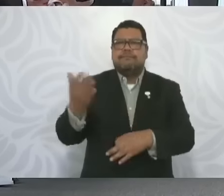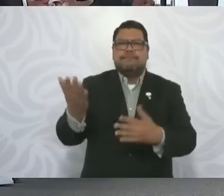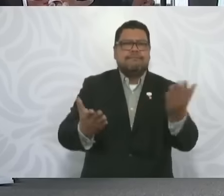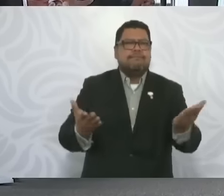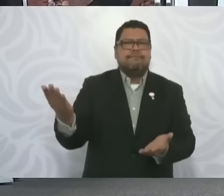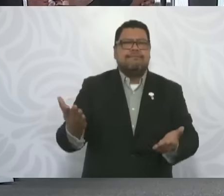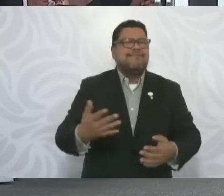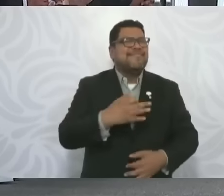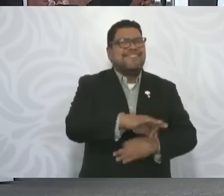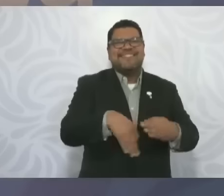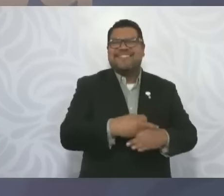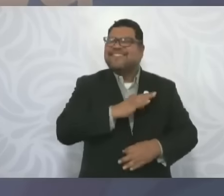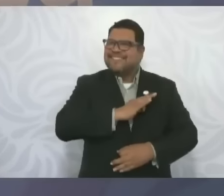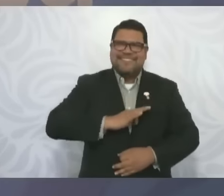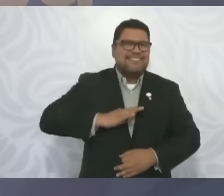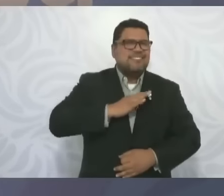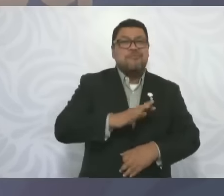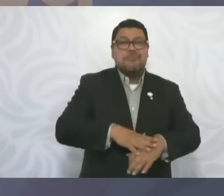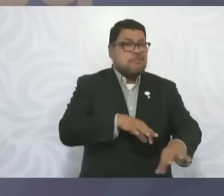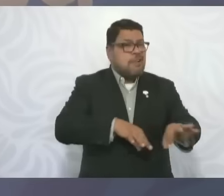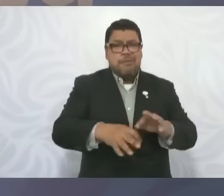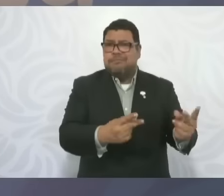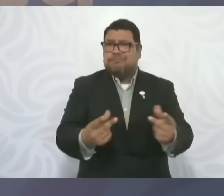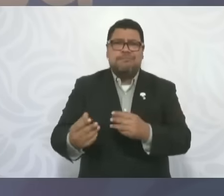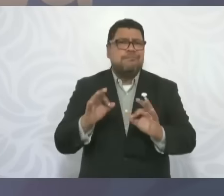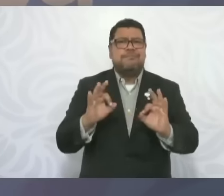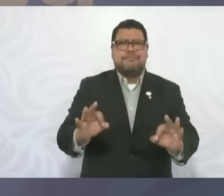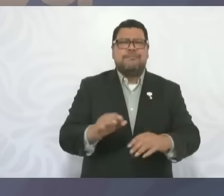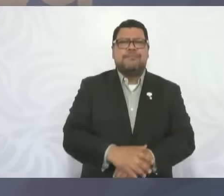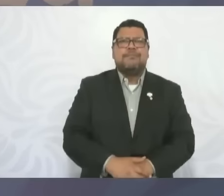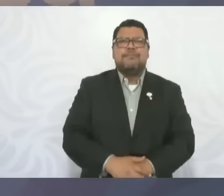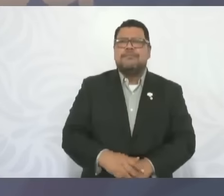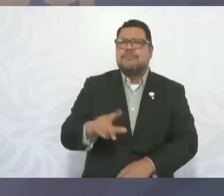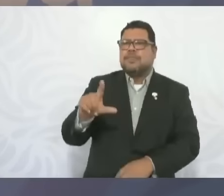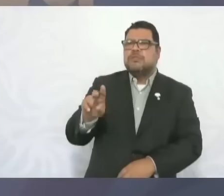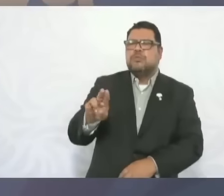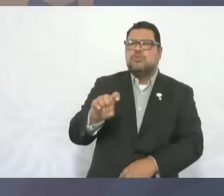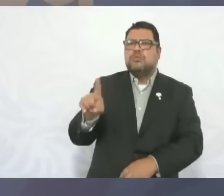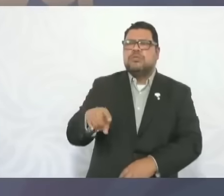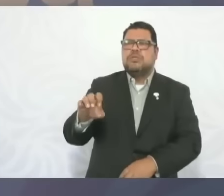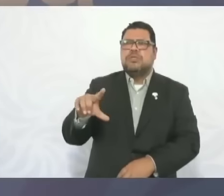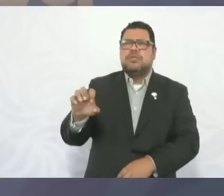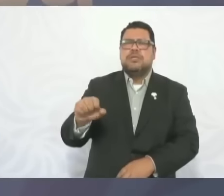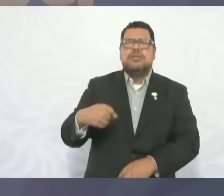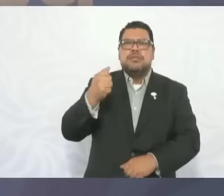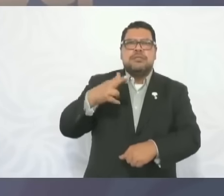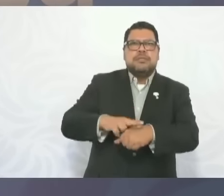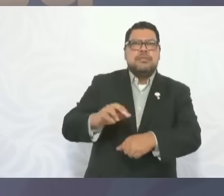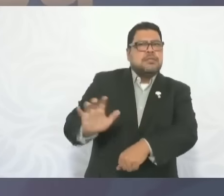felicidades por su trabajo. A Luzena, secretaria de energía, ya la escucharon.